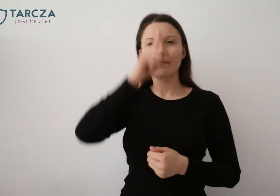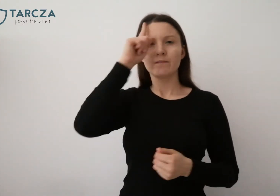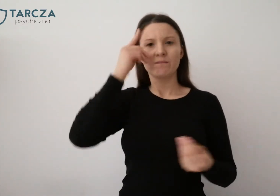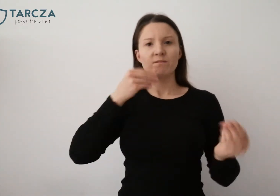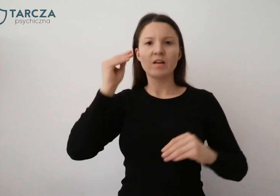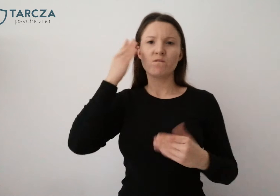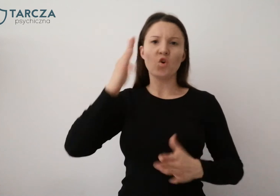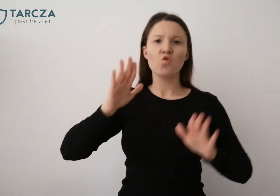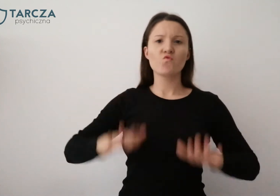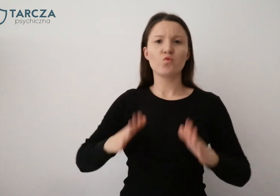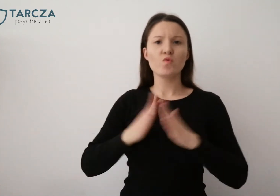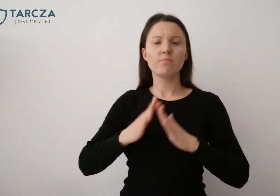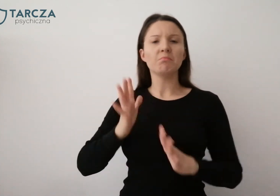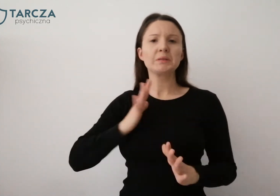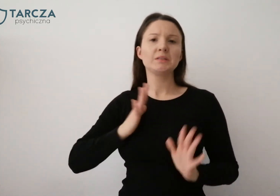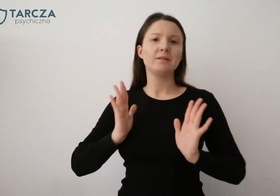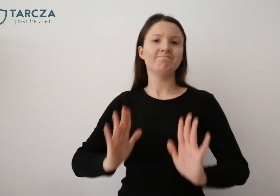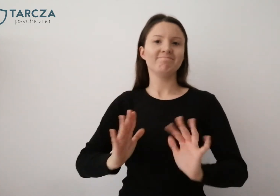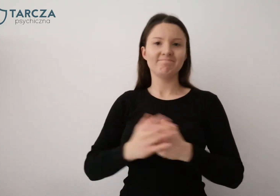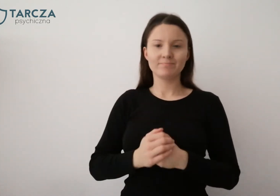Większość ludzi woli dla bezpieczeństwa zostać w domu.